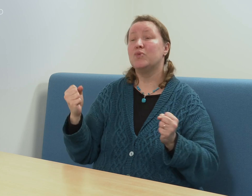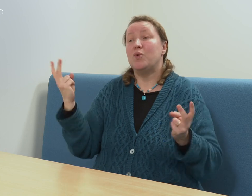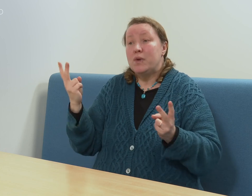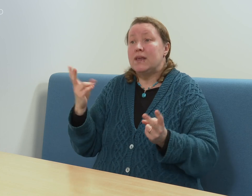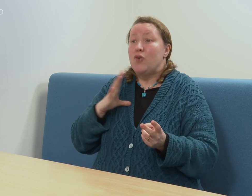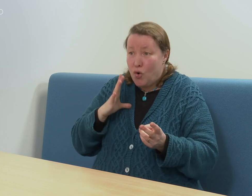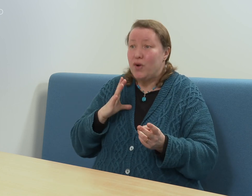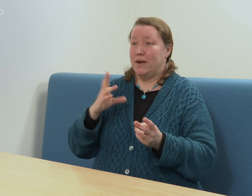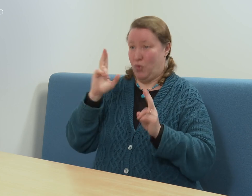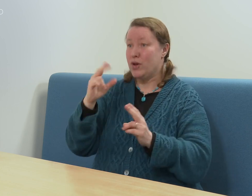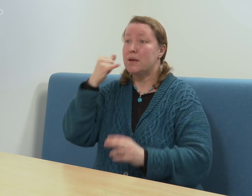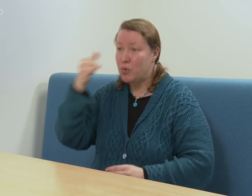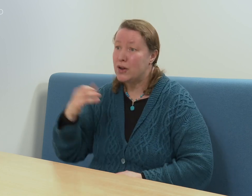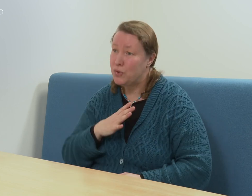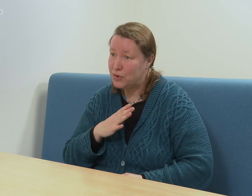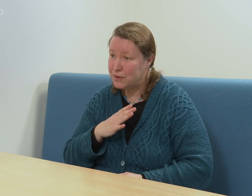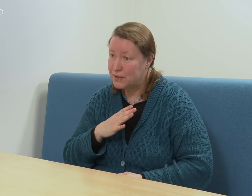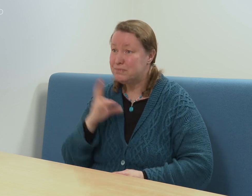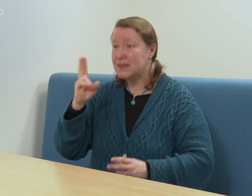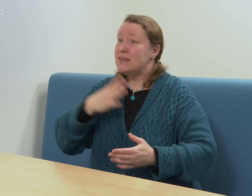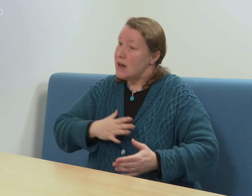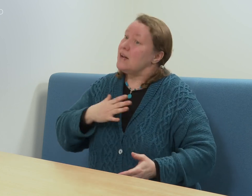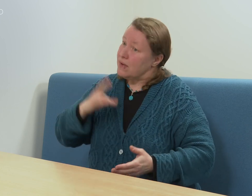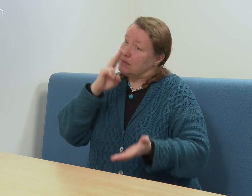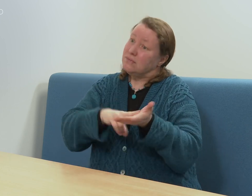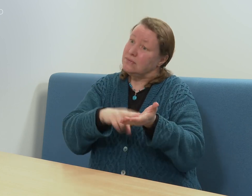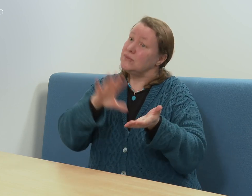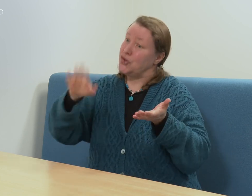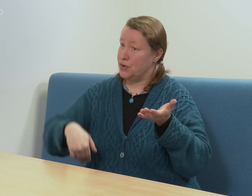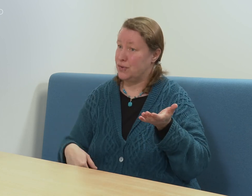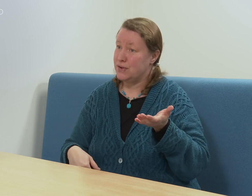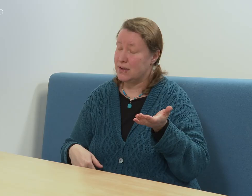Tarve palvelulle on kuitenkin osoitettu.